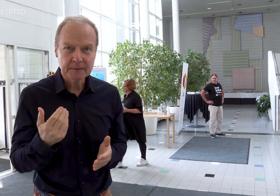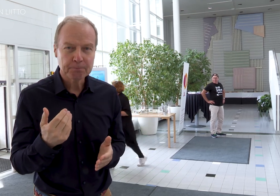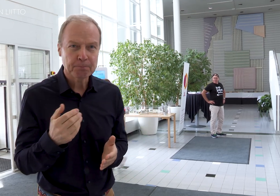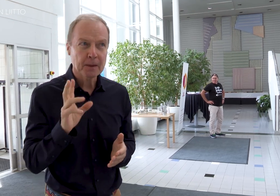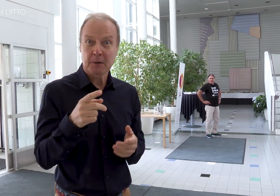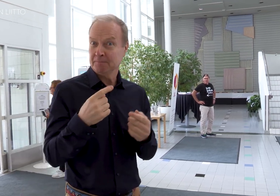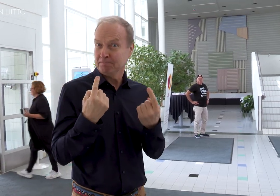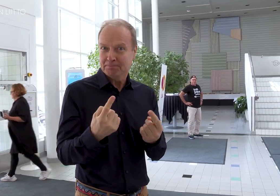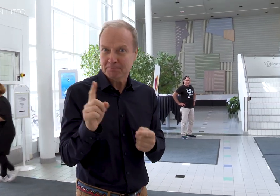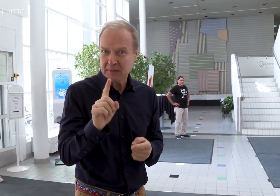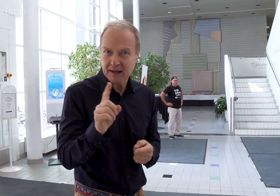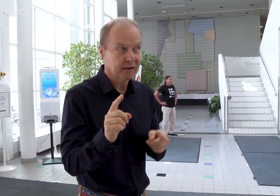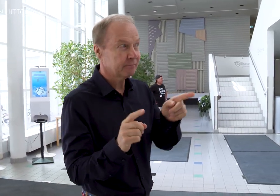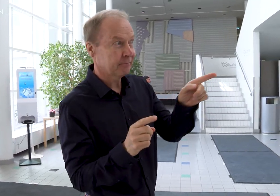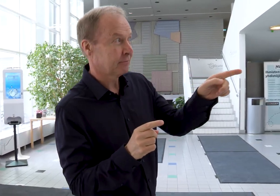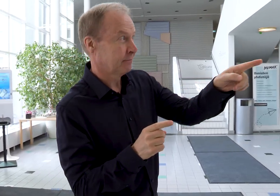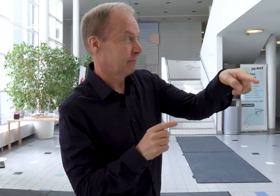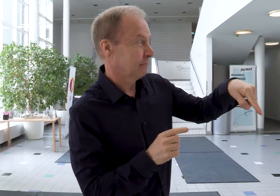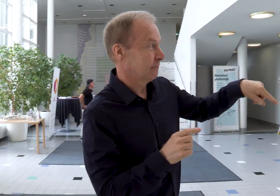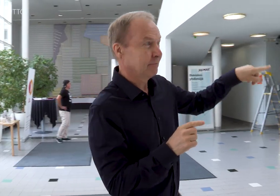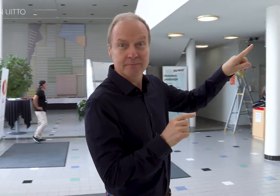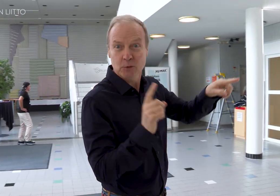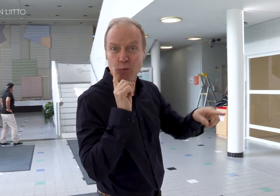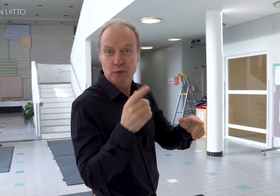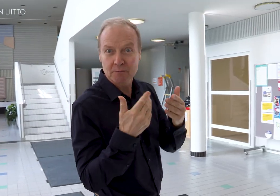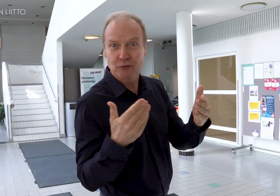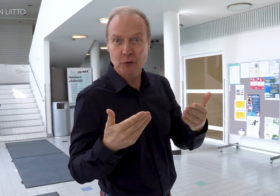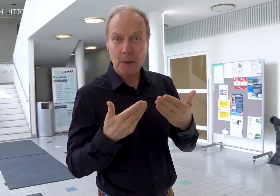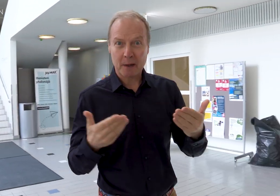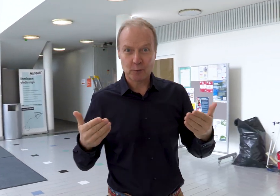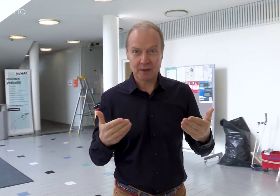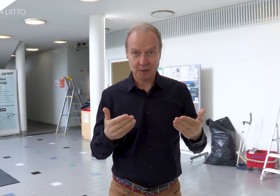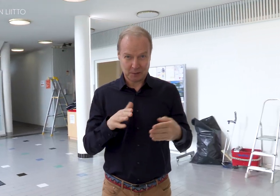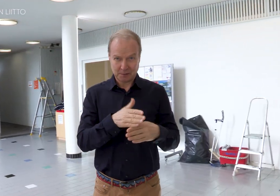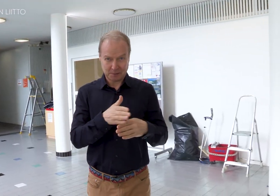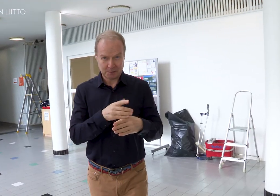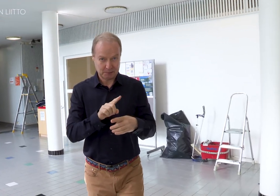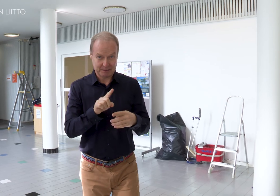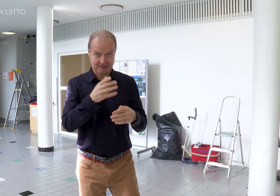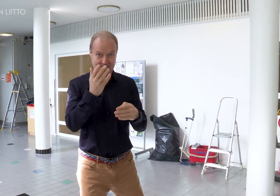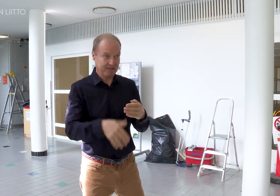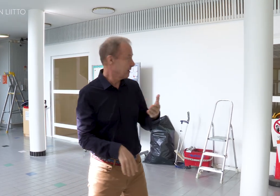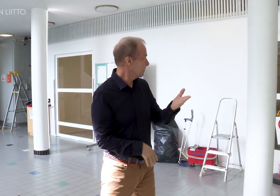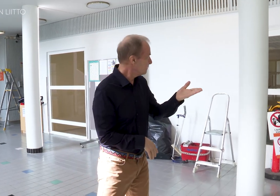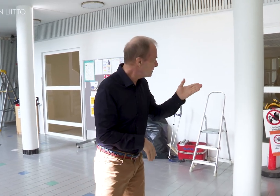Lisäksi Kuurojen museon uuden näyttelytilan remontti on pian valmistumassa.